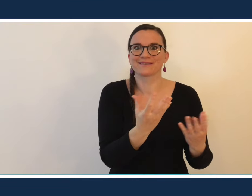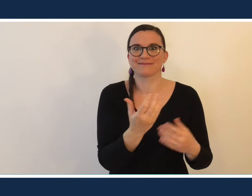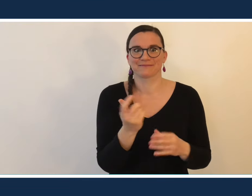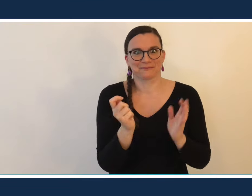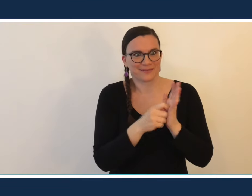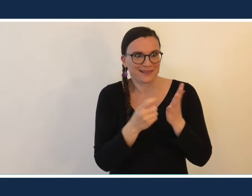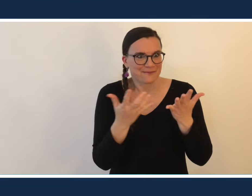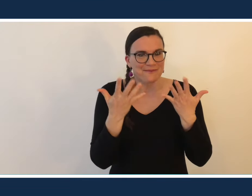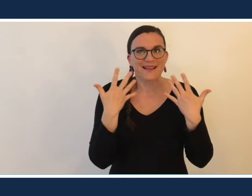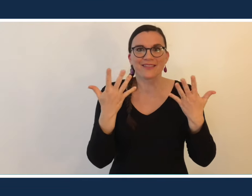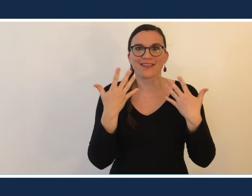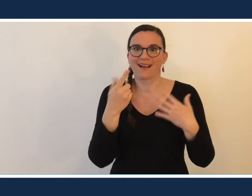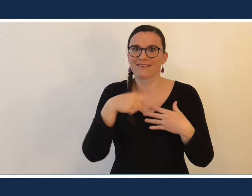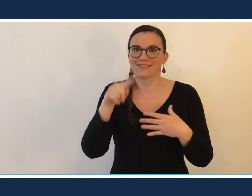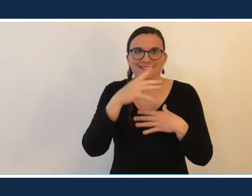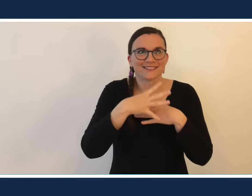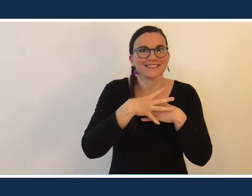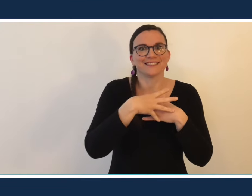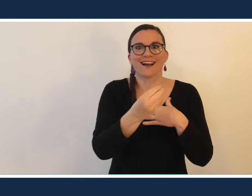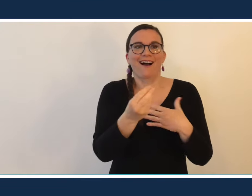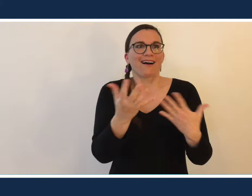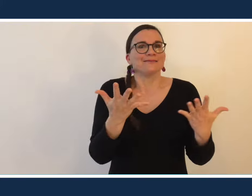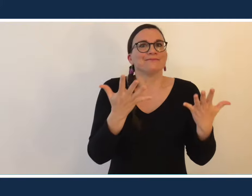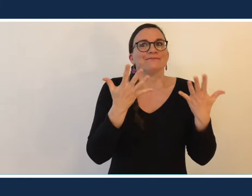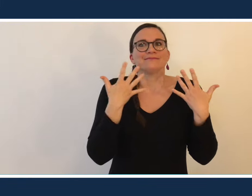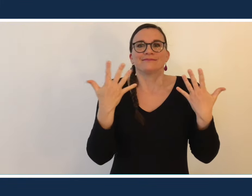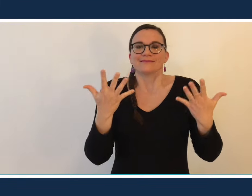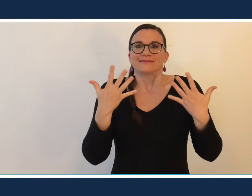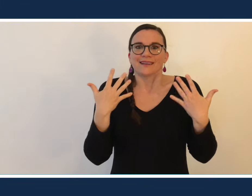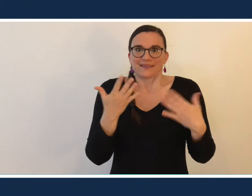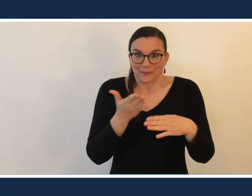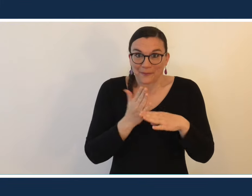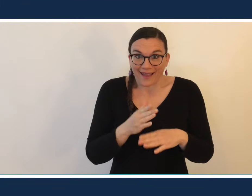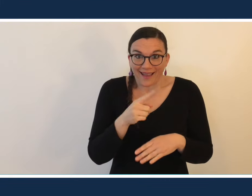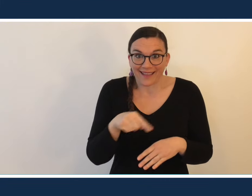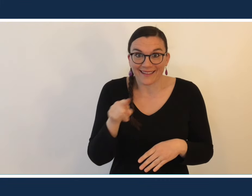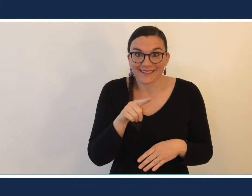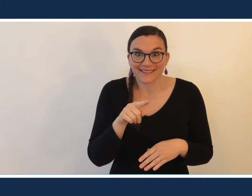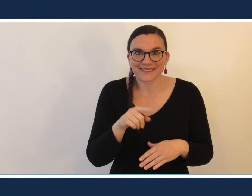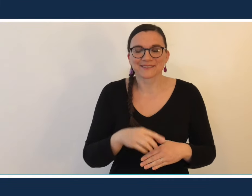Alors êtes-vous prêts à prendre un bon bol d'air?